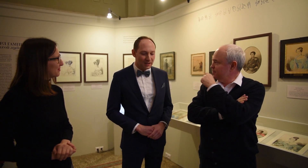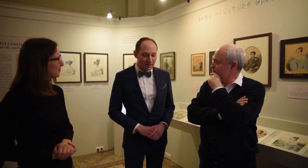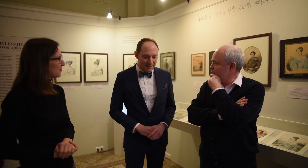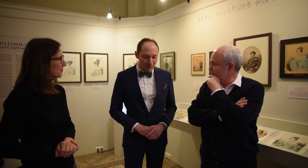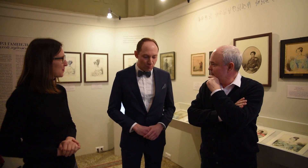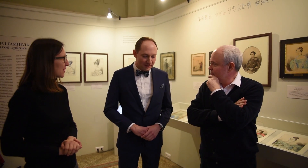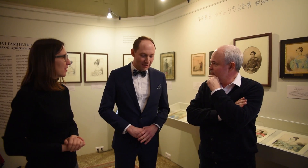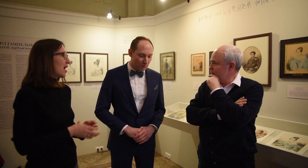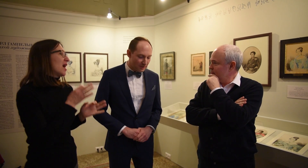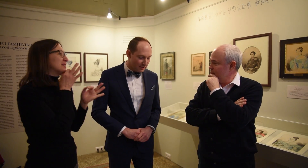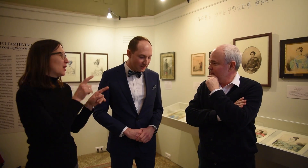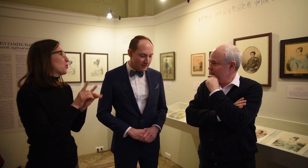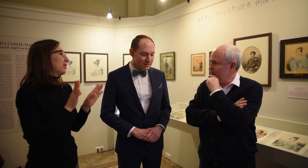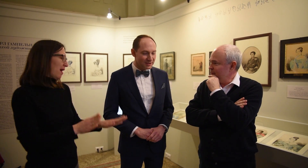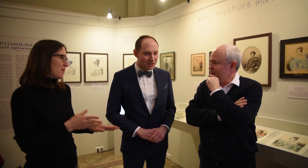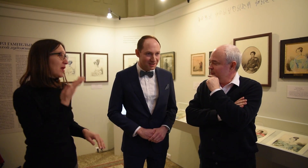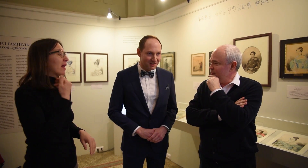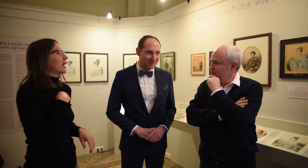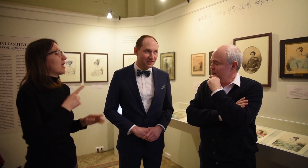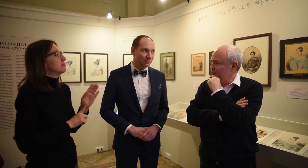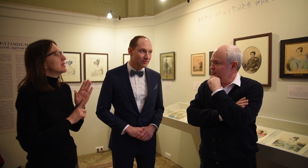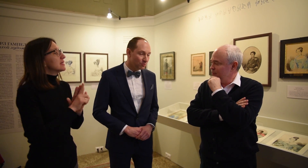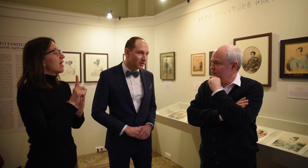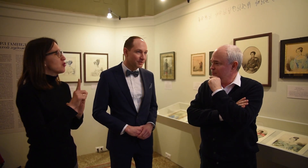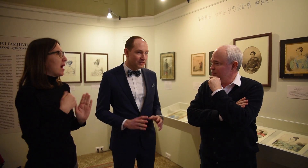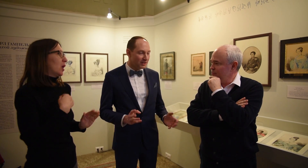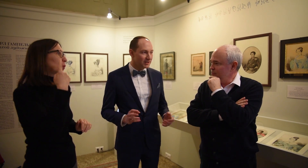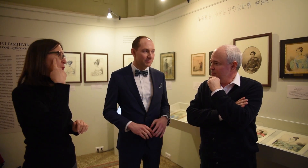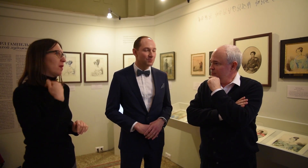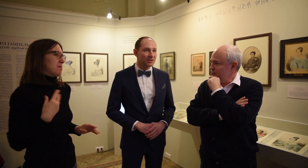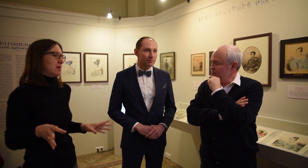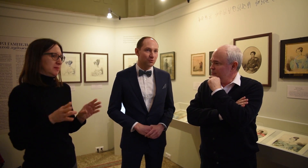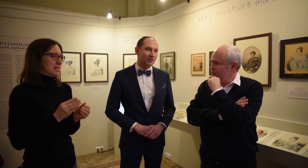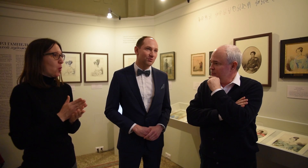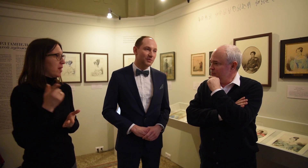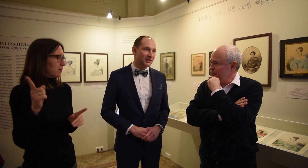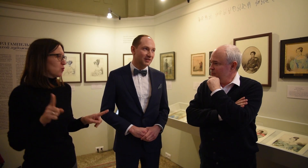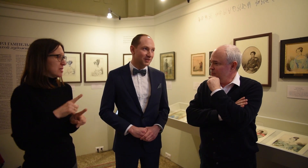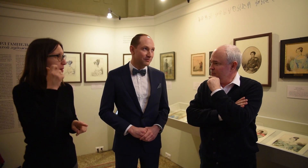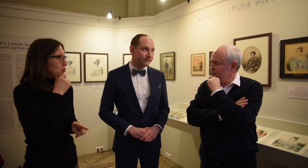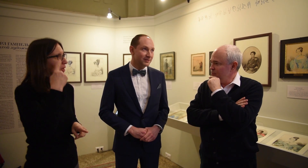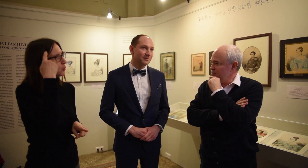Скажу я так: когда мы с коллегами из музея А.С. Пушкина